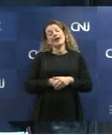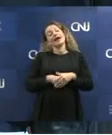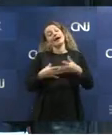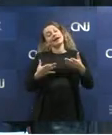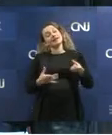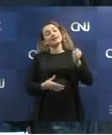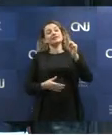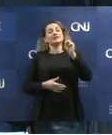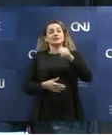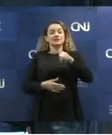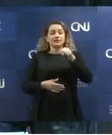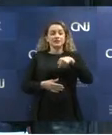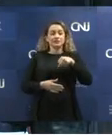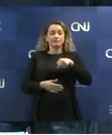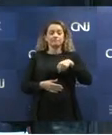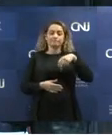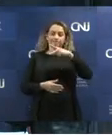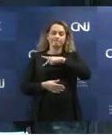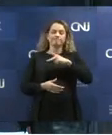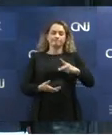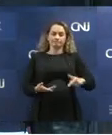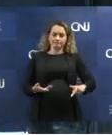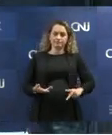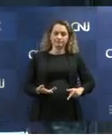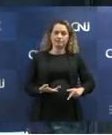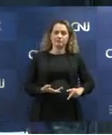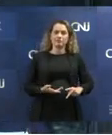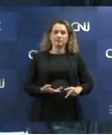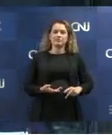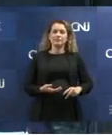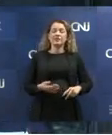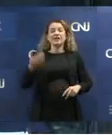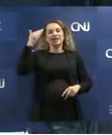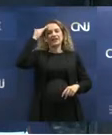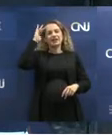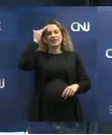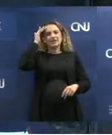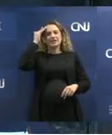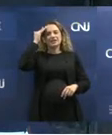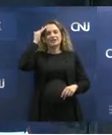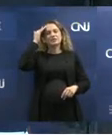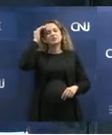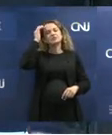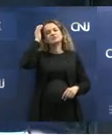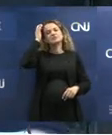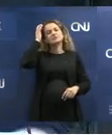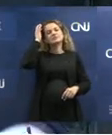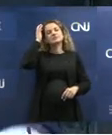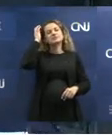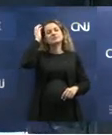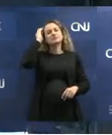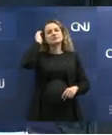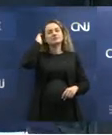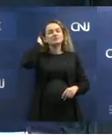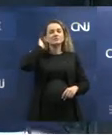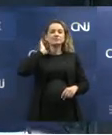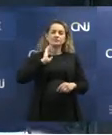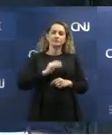senhor presidente, considerando que há uma parece o movimento